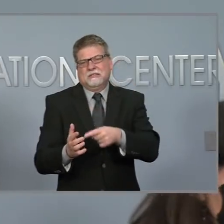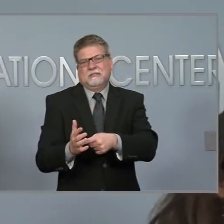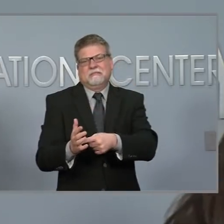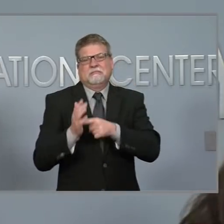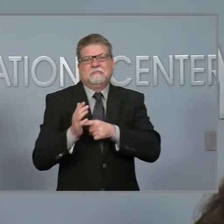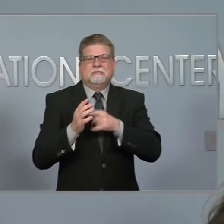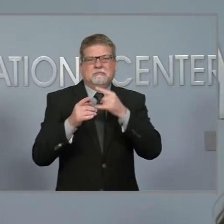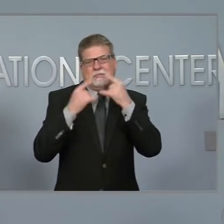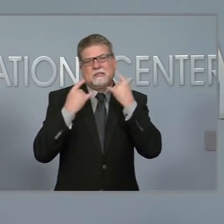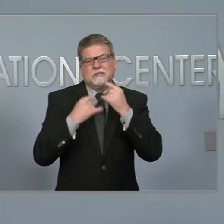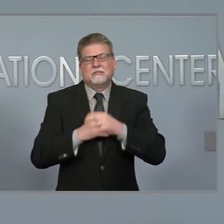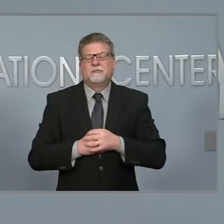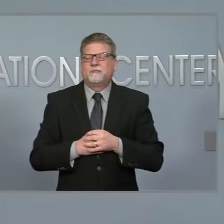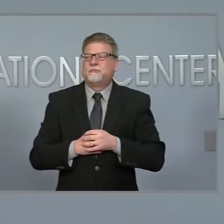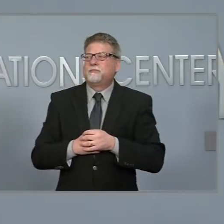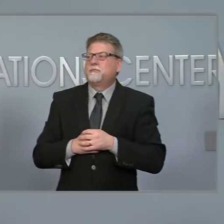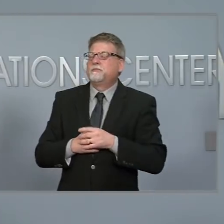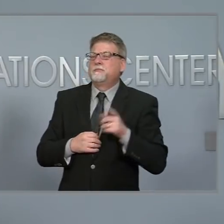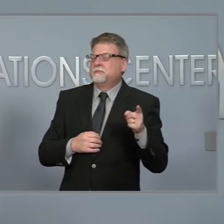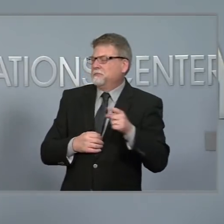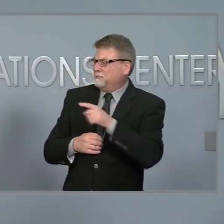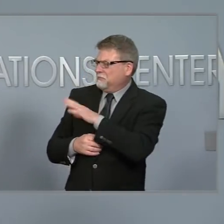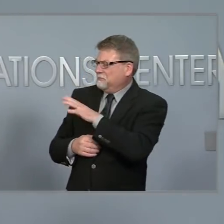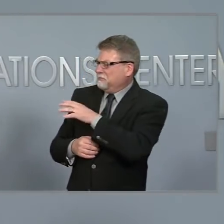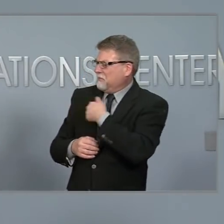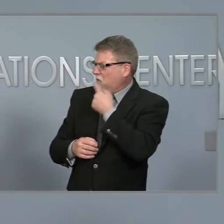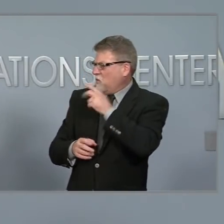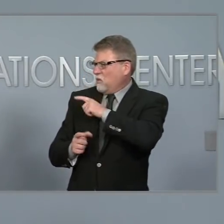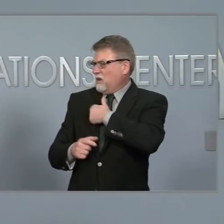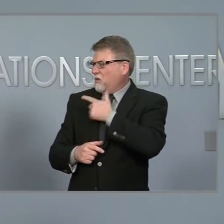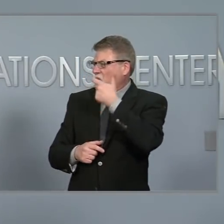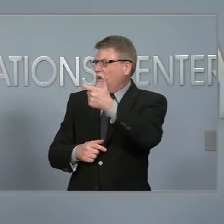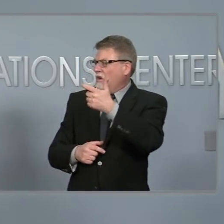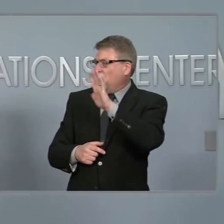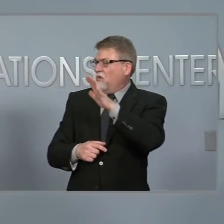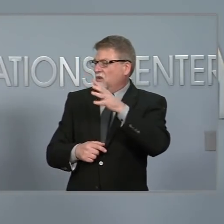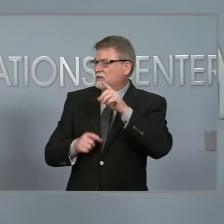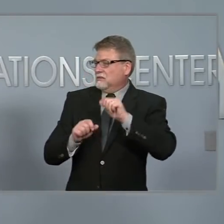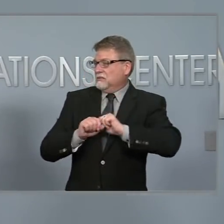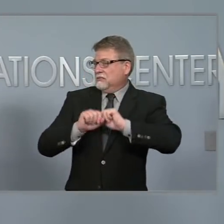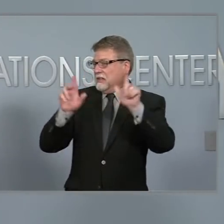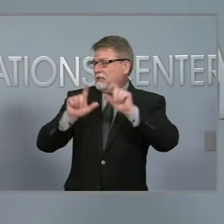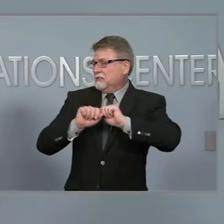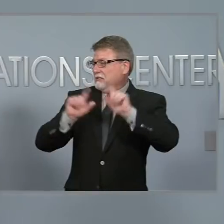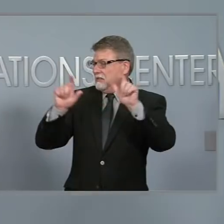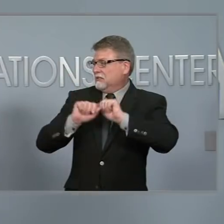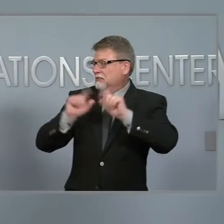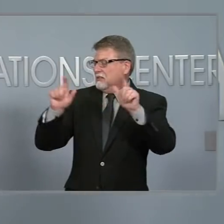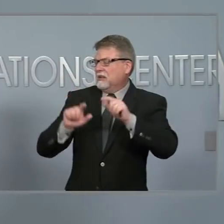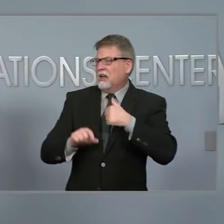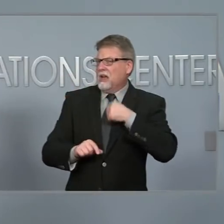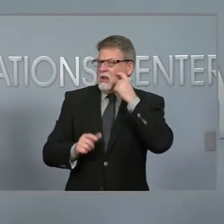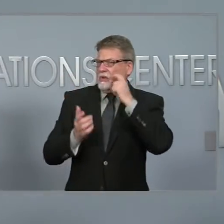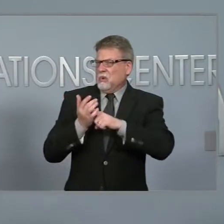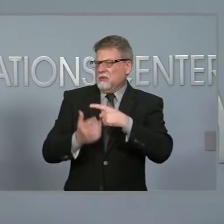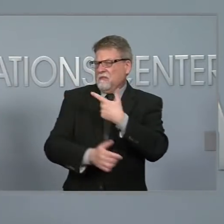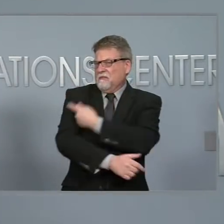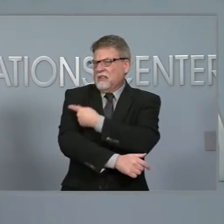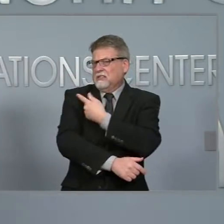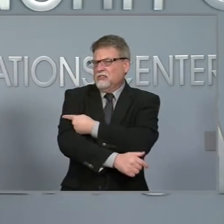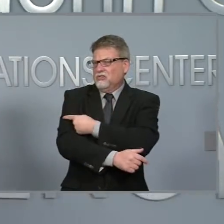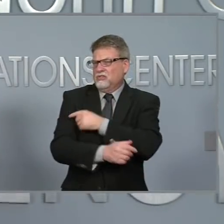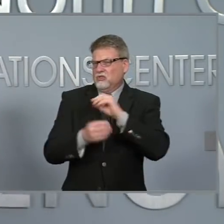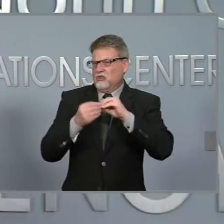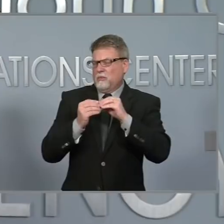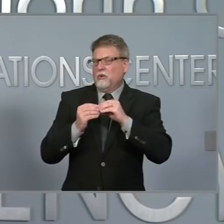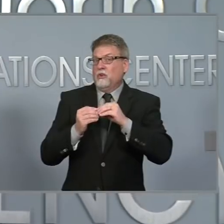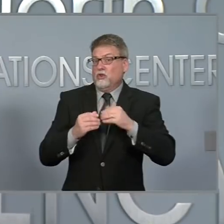cuanto a la disponibilidad, y